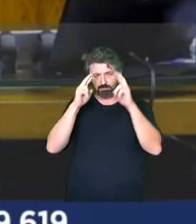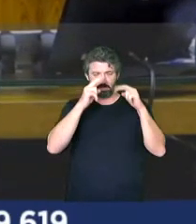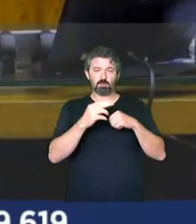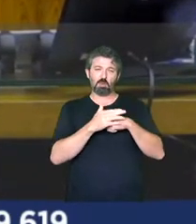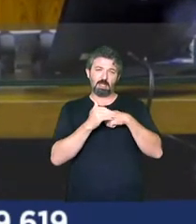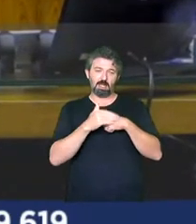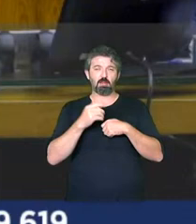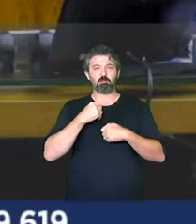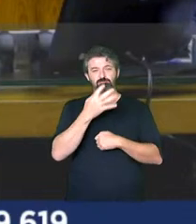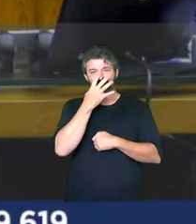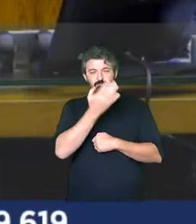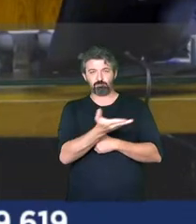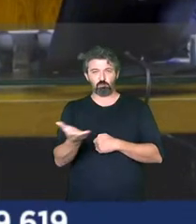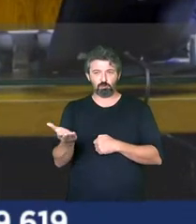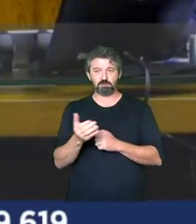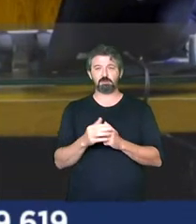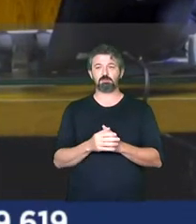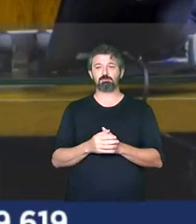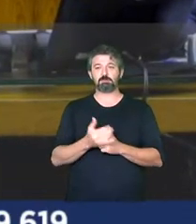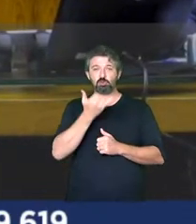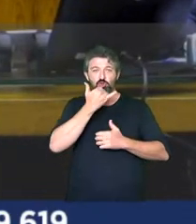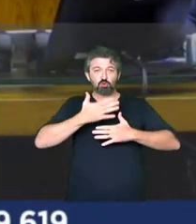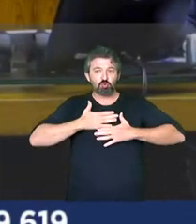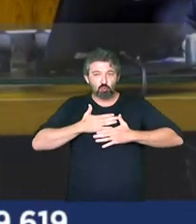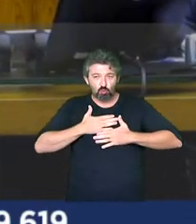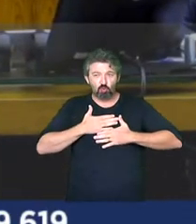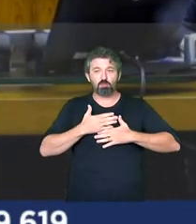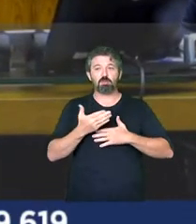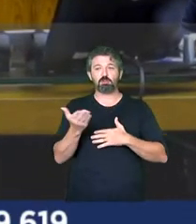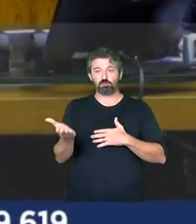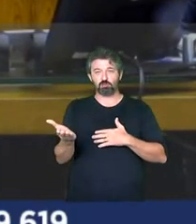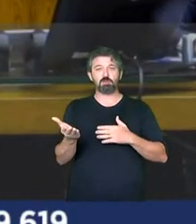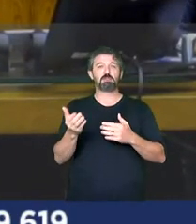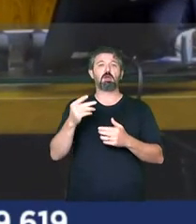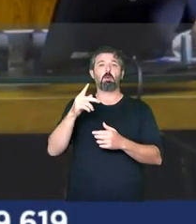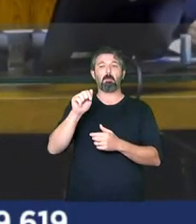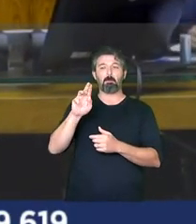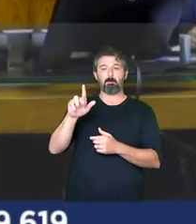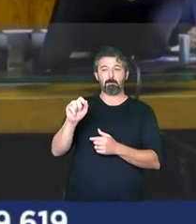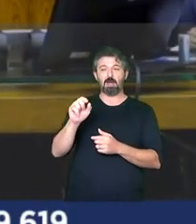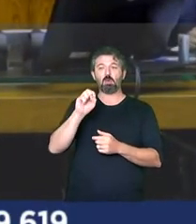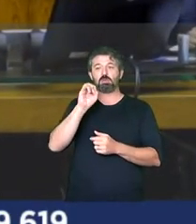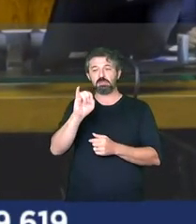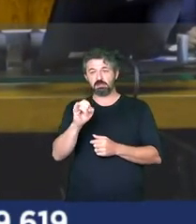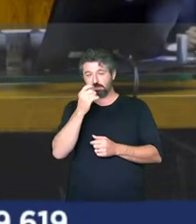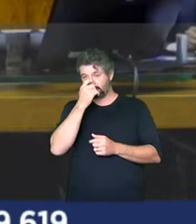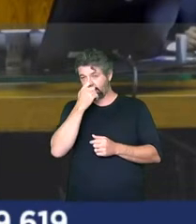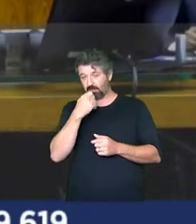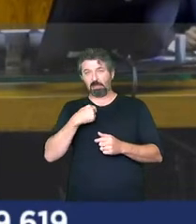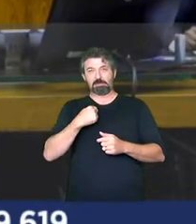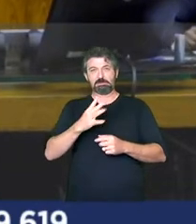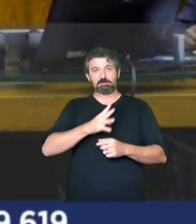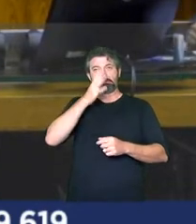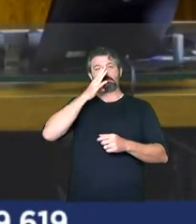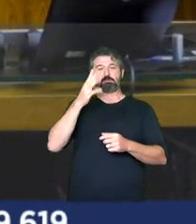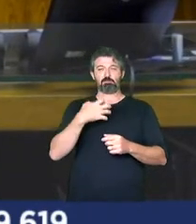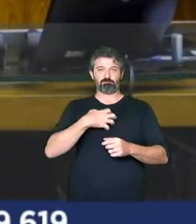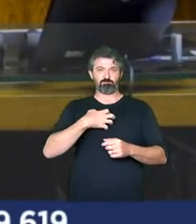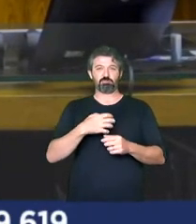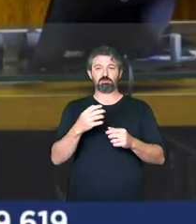ADMIRAÇÃO QUE EU TENHO POR VOCÊ S. EU PEÇO DESCULPAS DE V.EXA., DEPUTADO PAULO, SE EM ALGUM MOMENTO EU ME SALTE EI NA CONDUÇÃO DOS TRABALHOS.